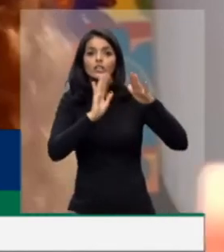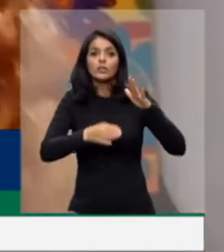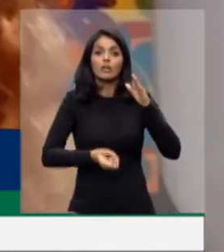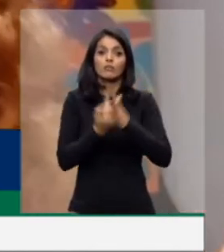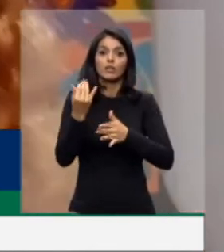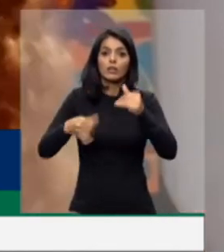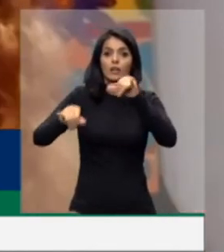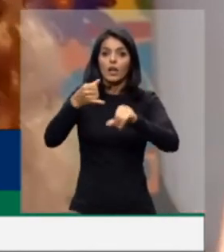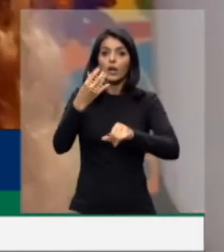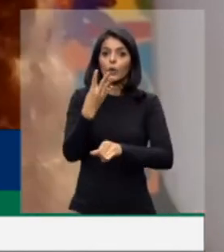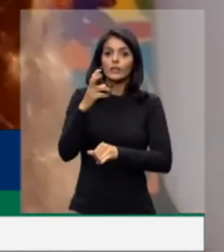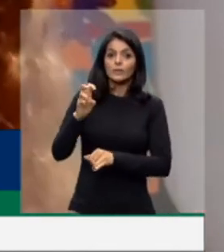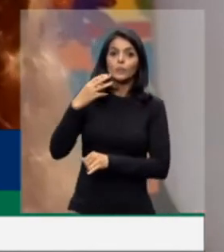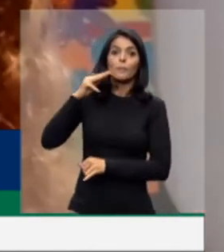COMPRAR VACINA FAZ COMO O GOVERNO NÃO VAI COMPRAR A